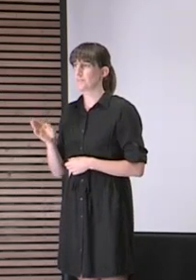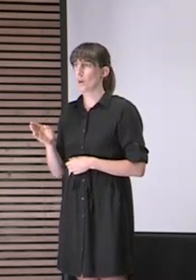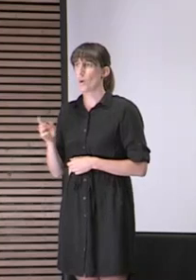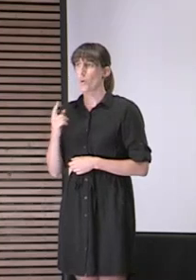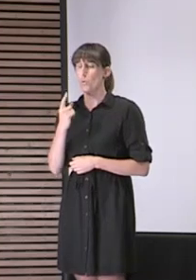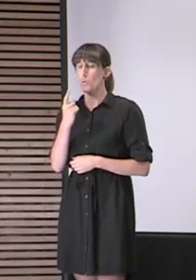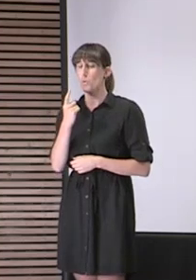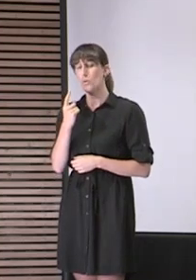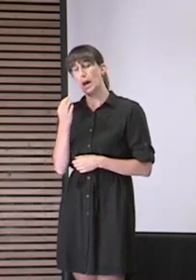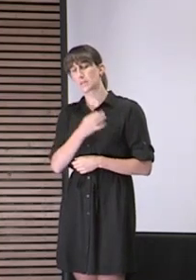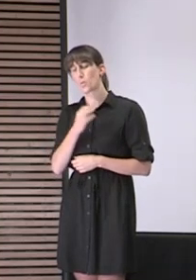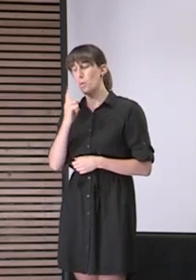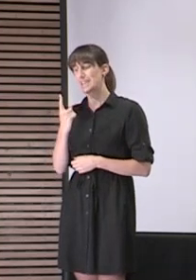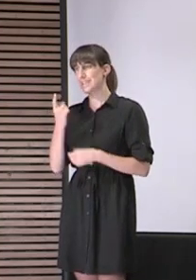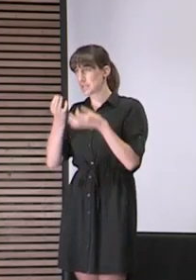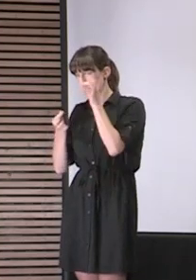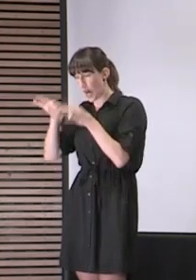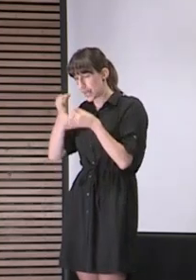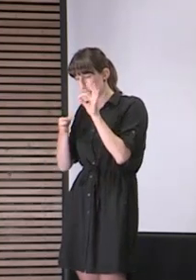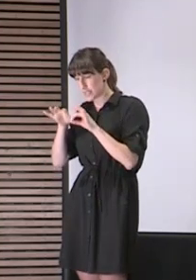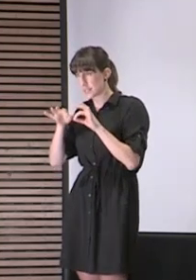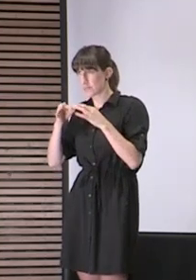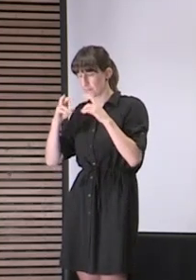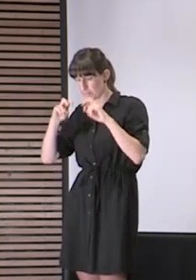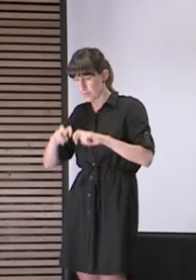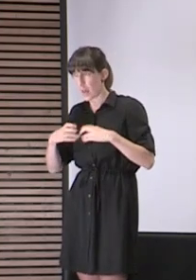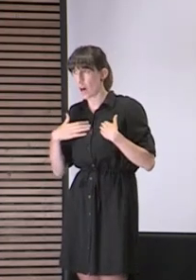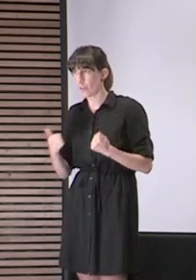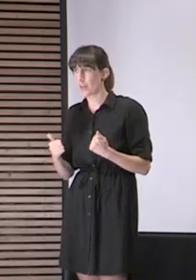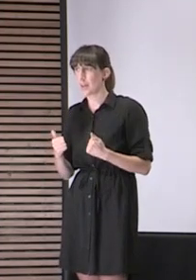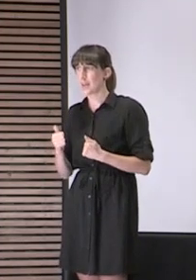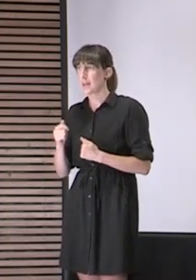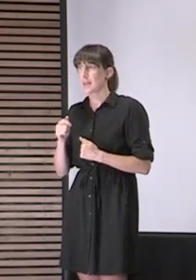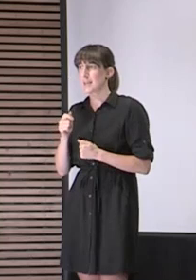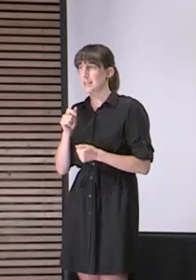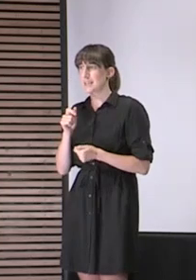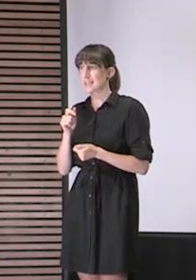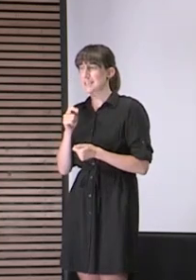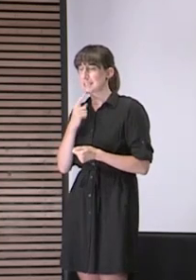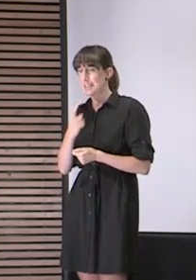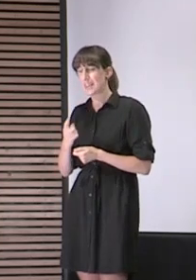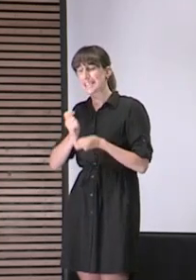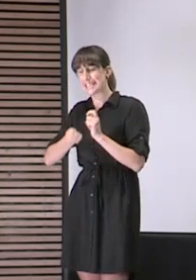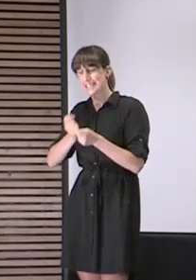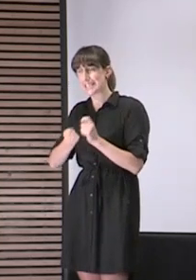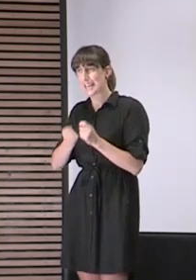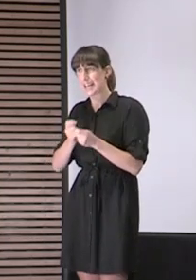recuperando el control para poder asegurarnos de que continuamos eliminando COVID-19.